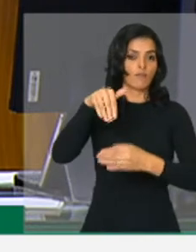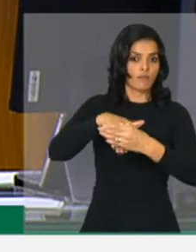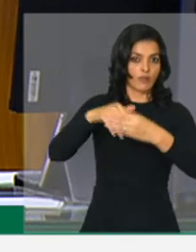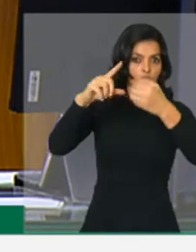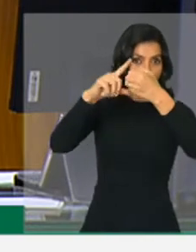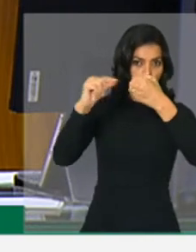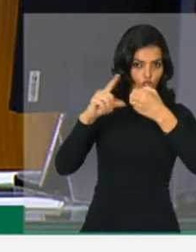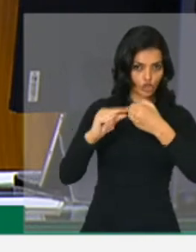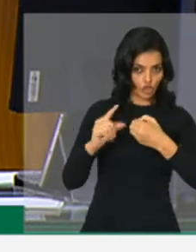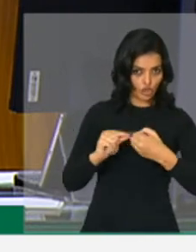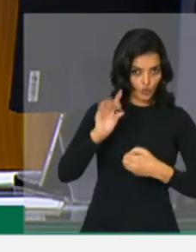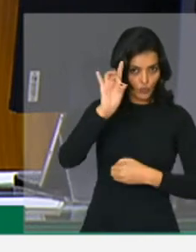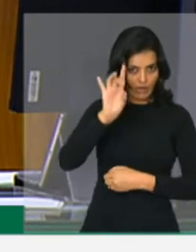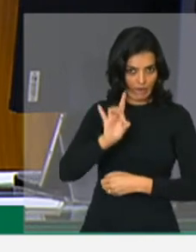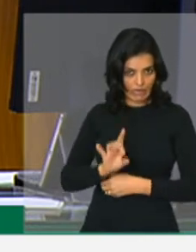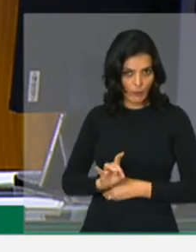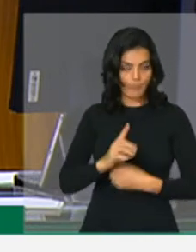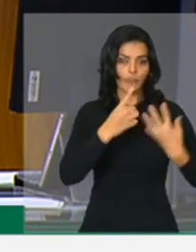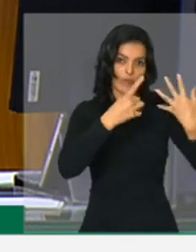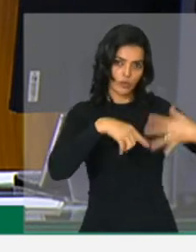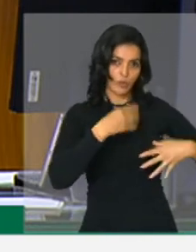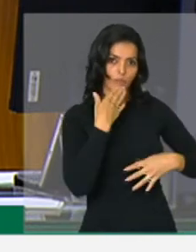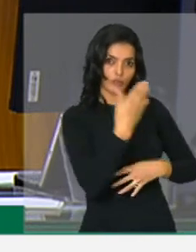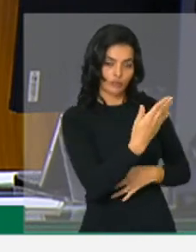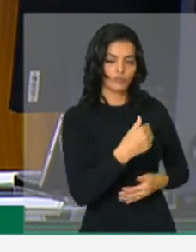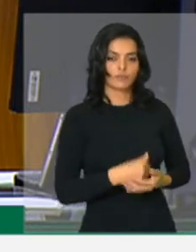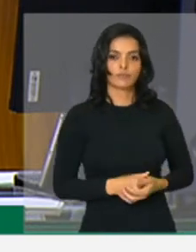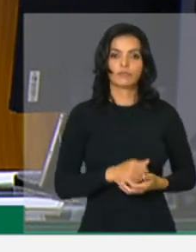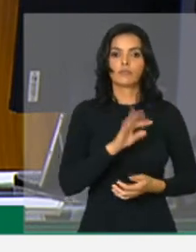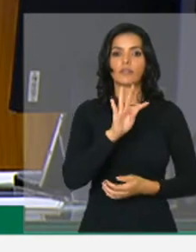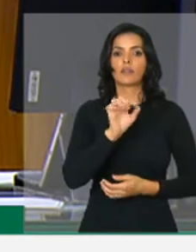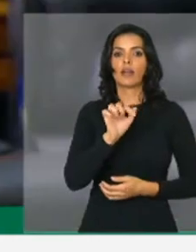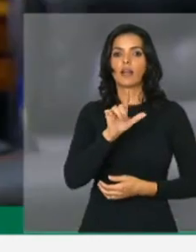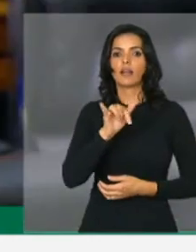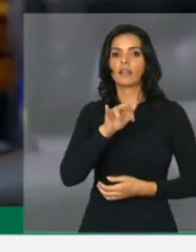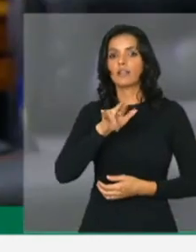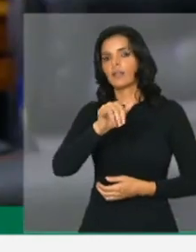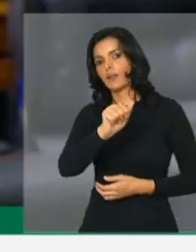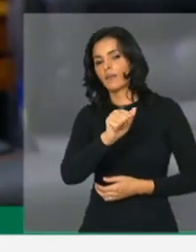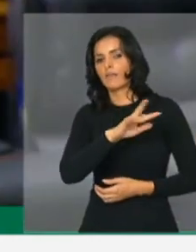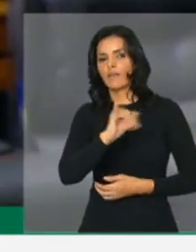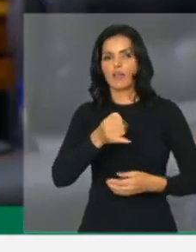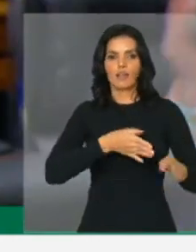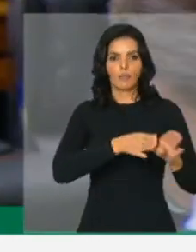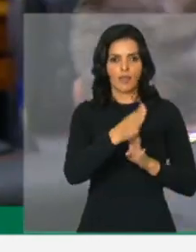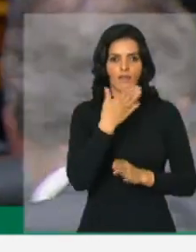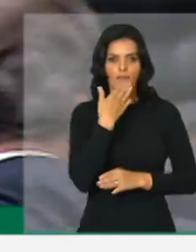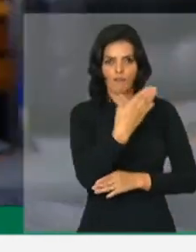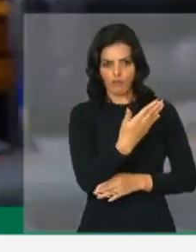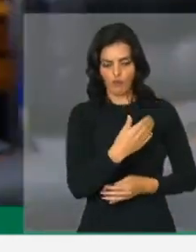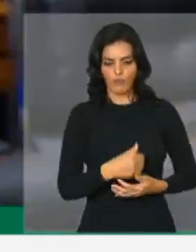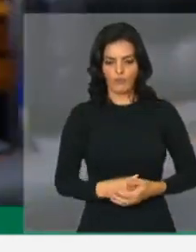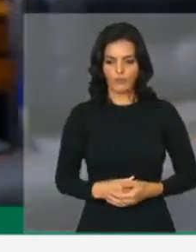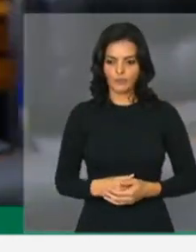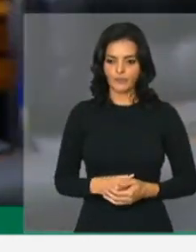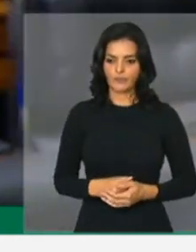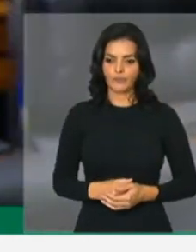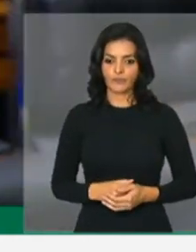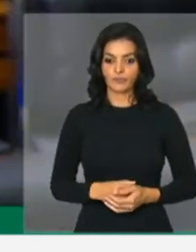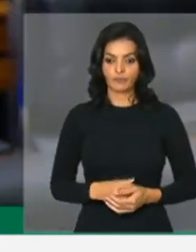OFÍCIO ESSA NOMINAL, NÃO VAI CONTAR INTERSTÍCIO PRA O MÉRITO, NÃO É ISSO? E PRA DESTAQUES. NÃO É ISSO? [PRESIDENTE]: NÃO TERÁINTERSTÍCIO.